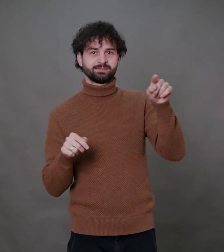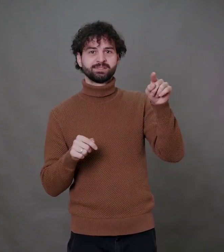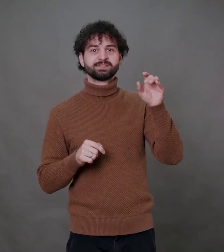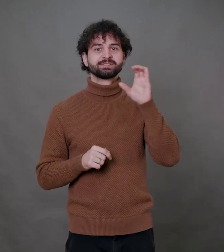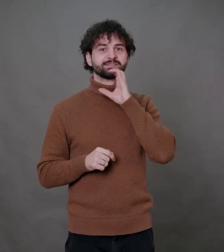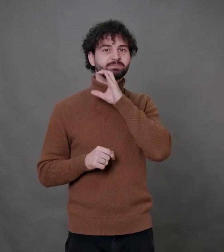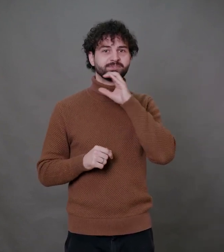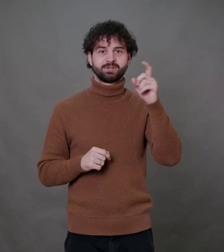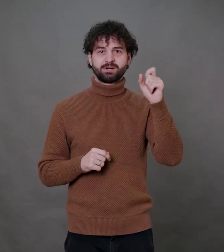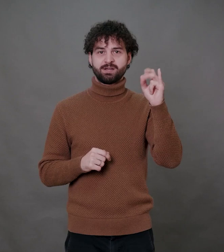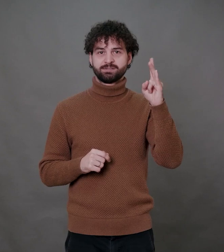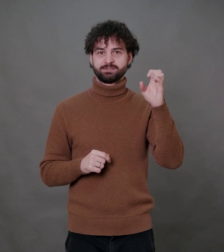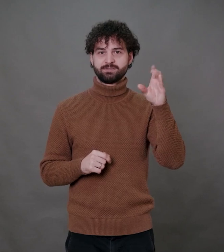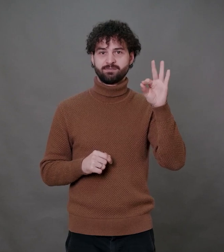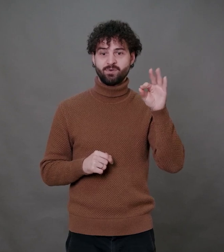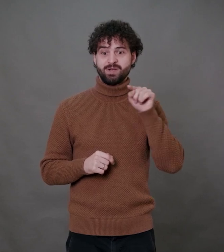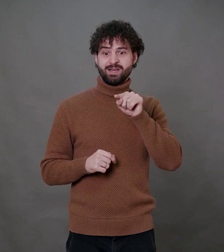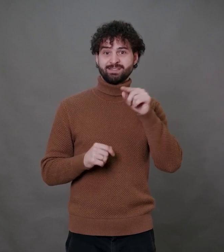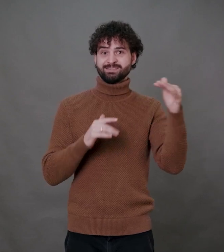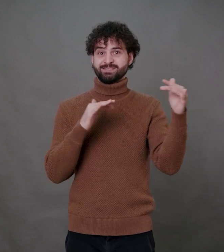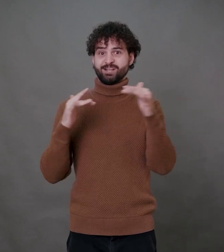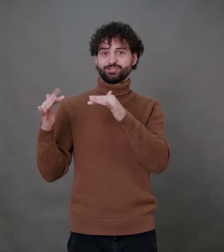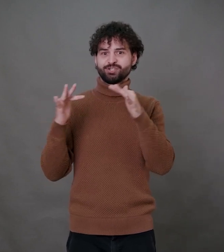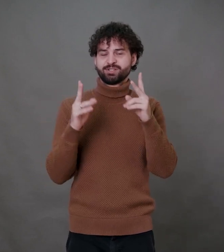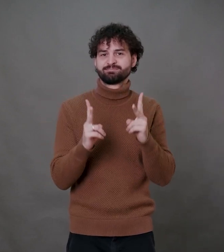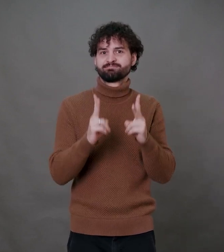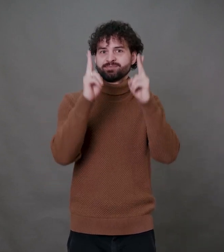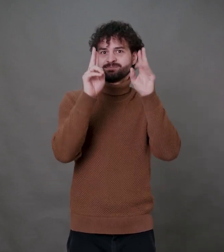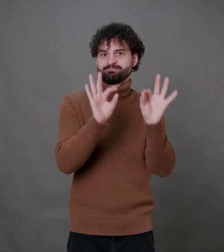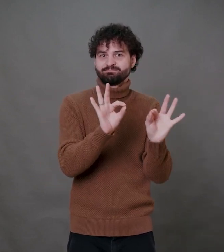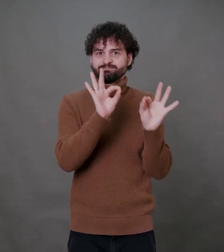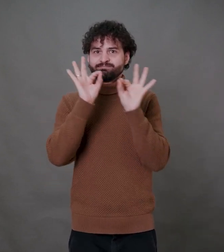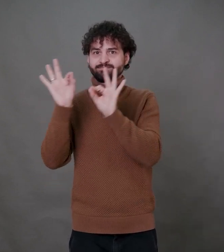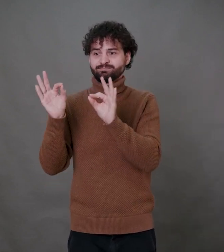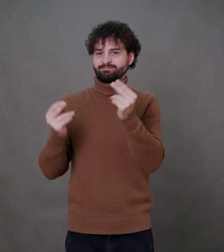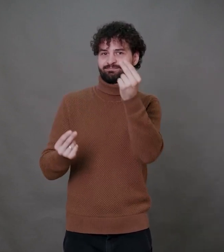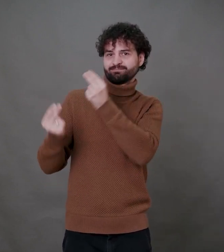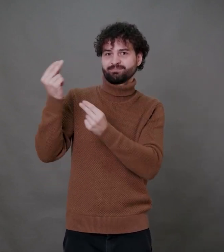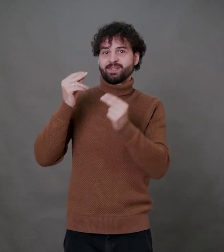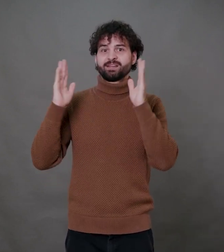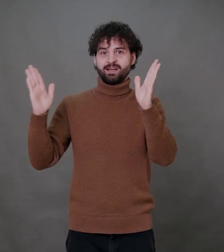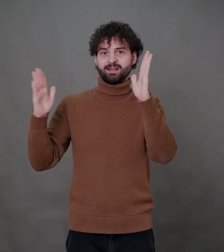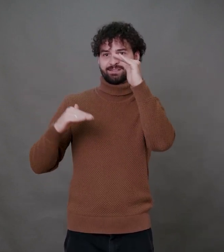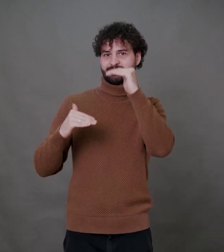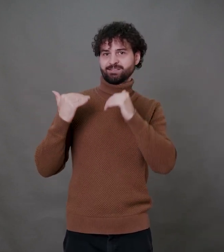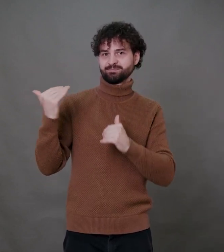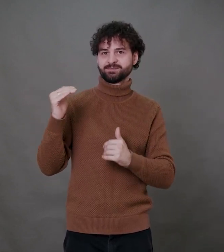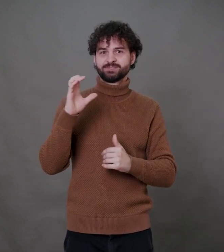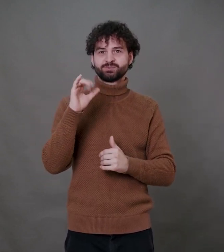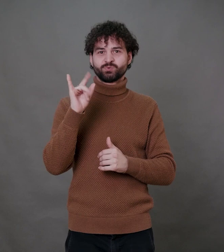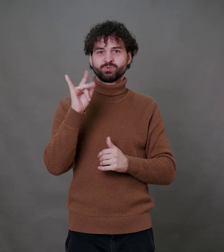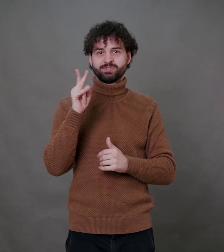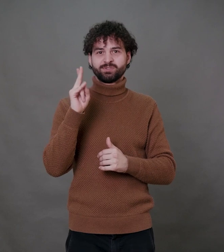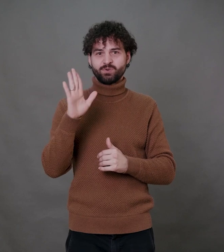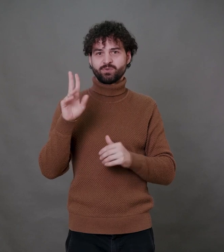и воинами Сибирского ханства – это сражение и изображено на картине Сурикова